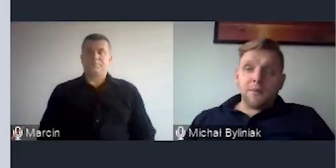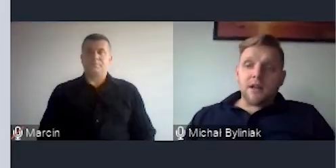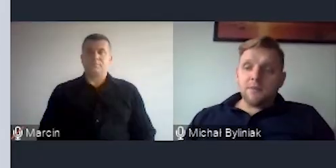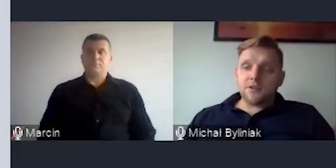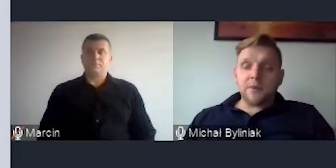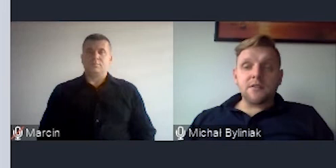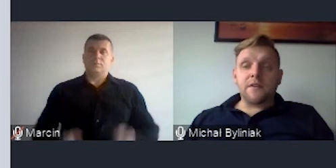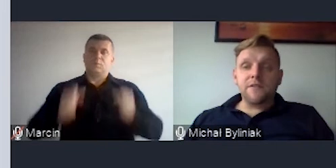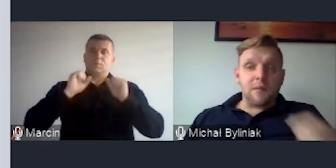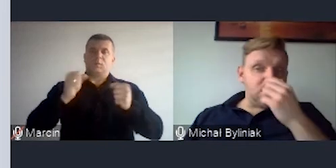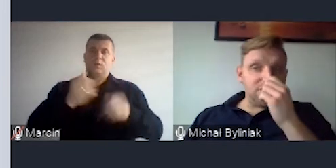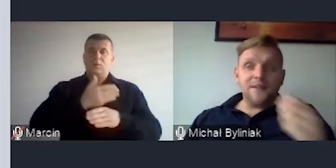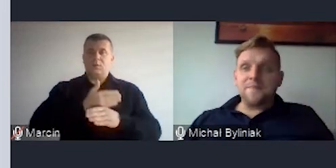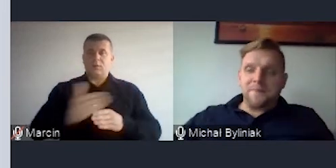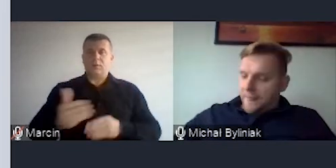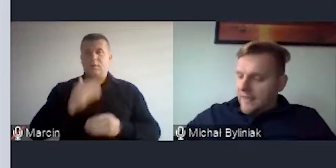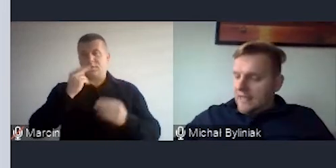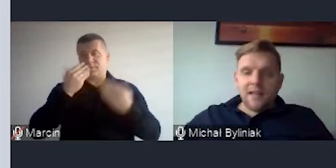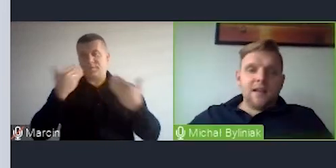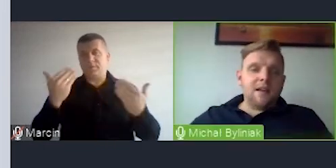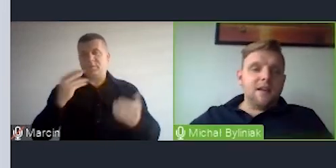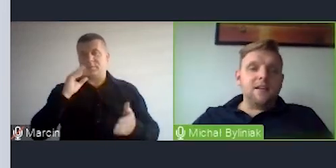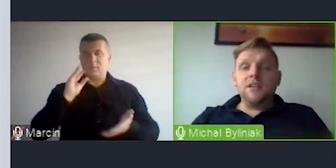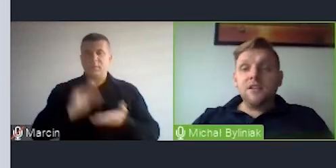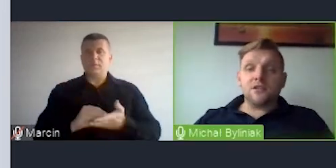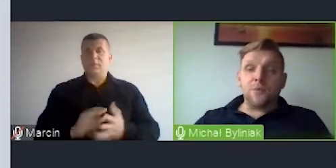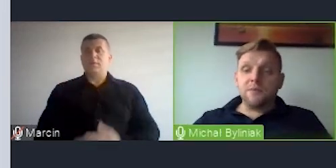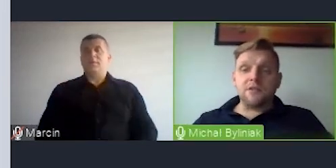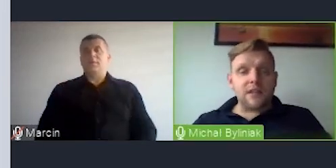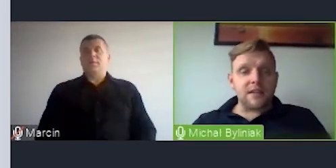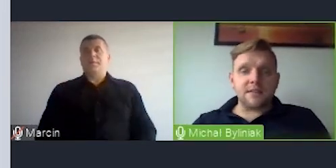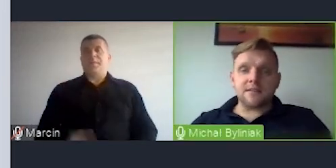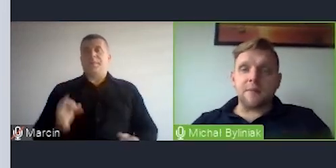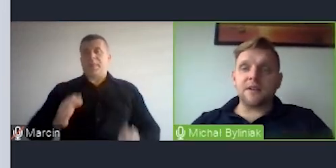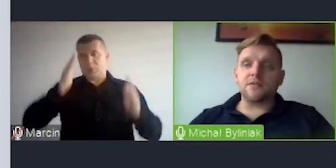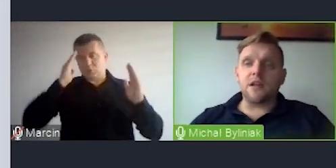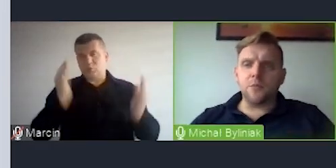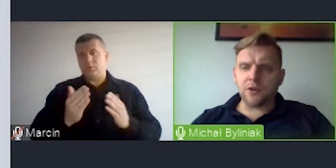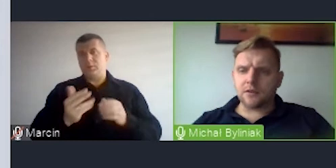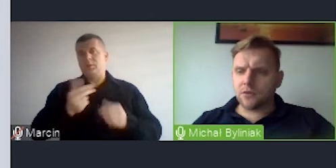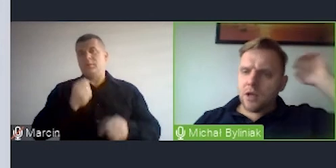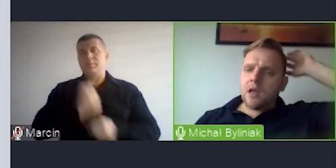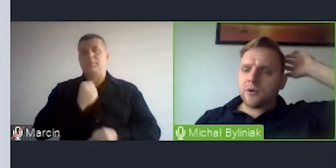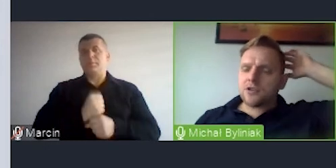Działamy dalej, proszę Państwa. Witam ponownie. I skupimy się teraz na personelu projektu.